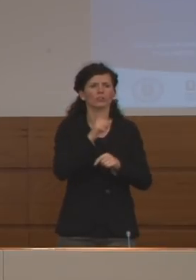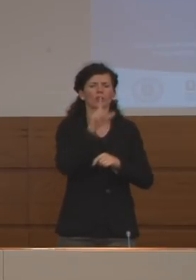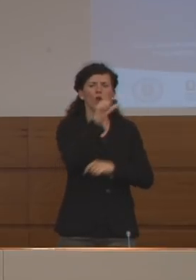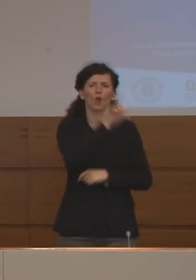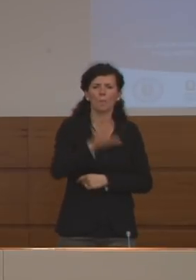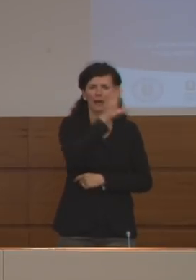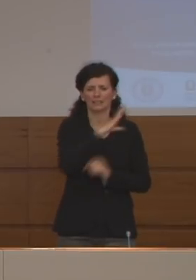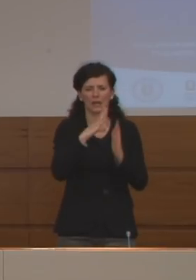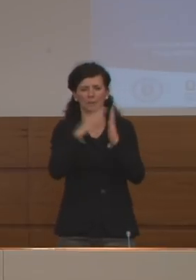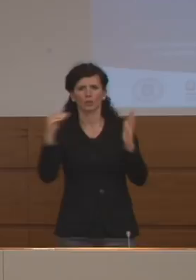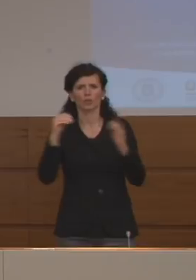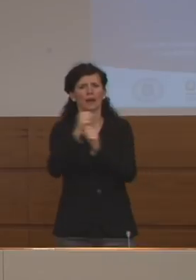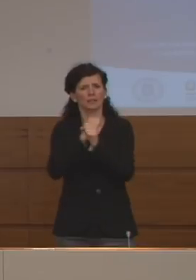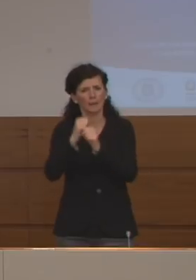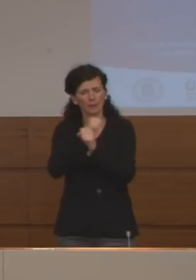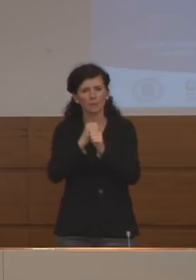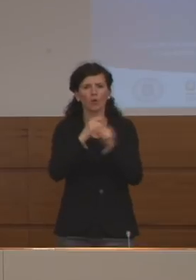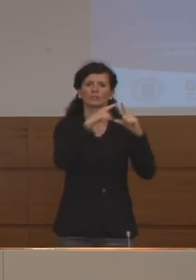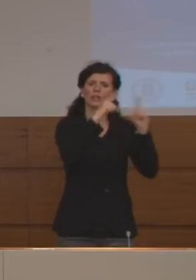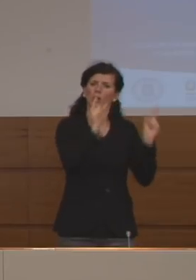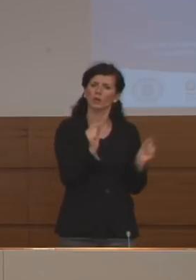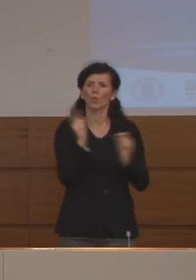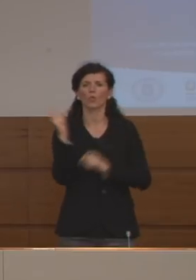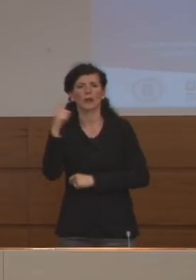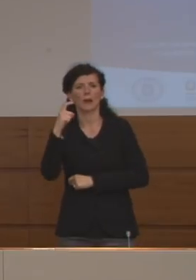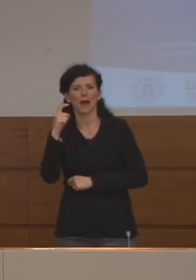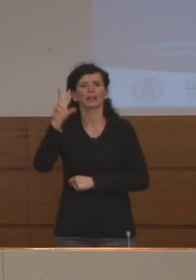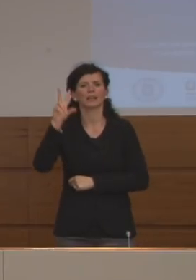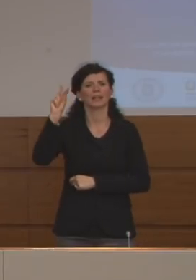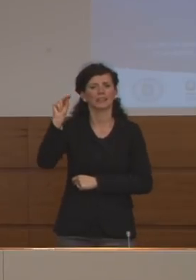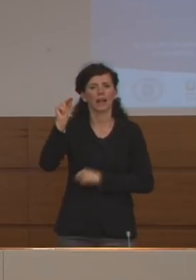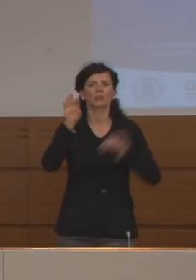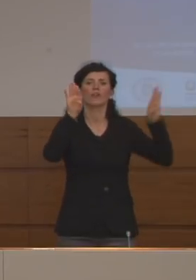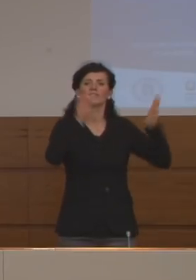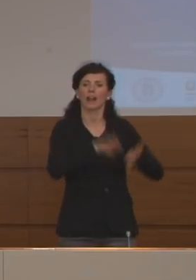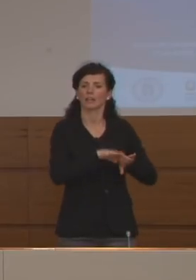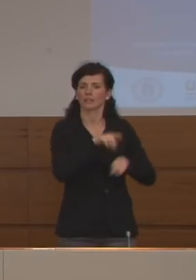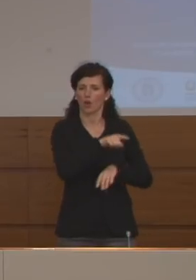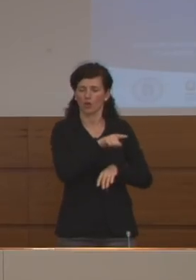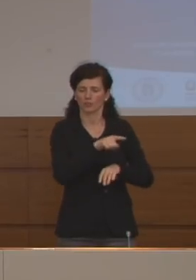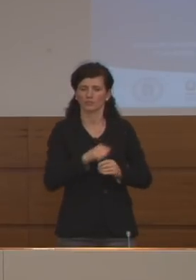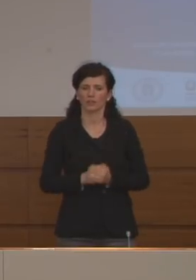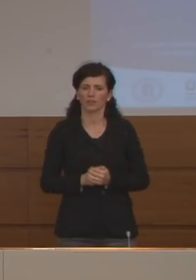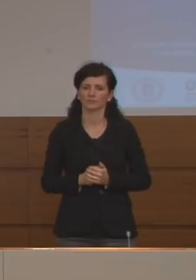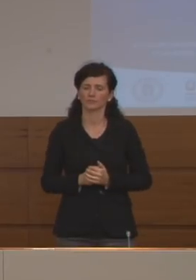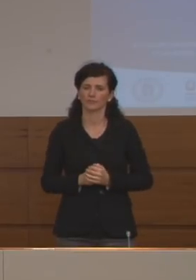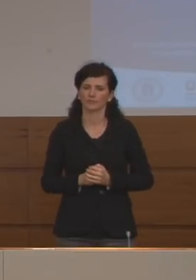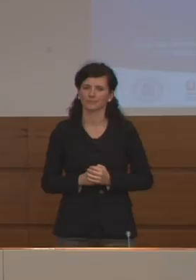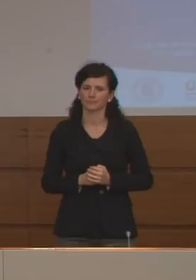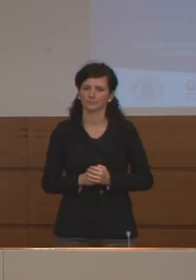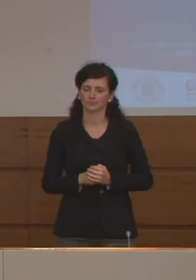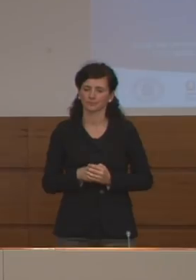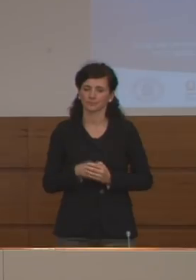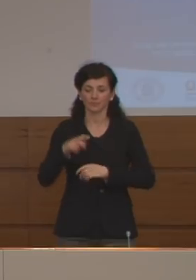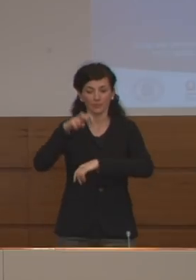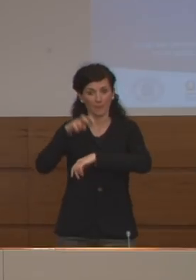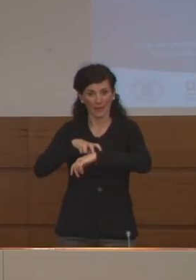Liguria, Marche, Trento e Valle d'Aosta. Il numero totale dei medici che sono